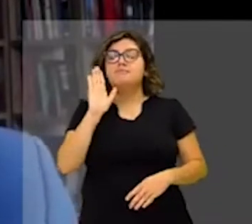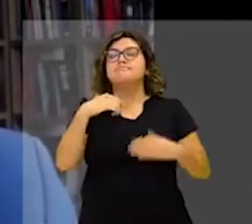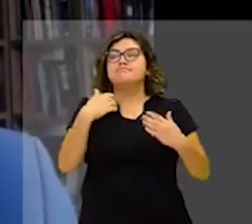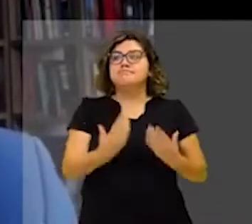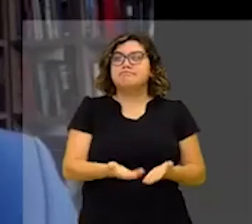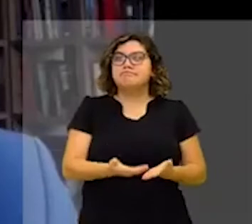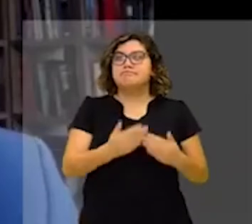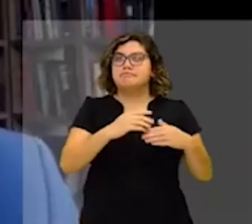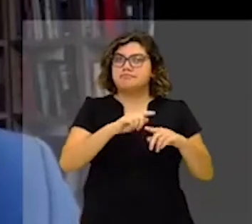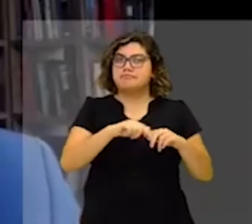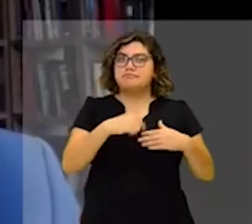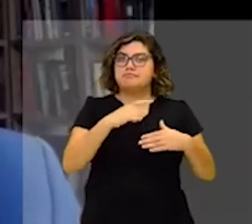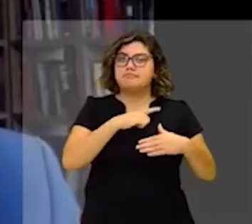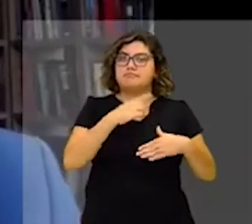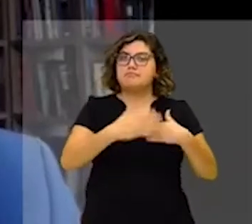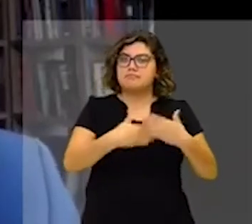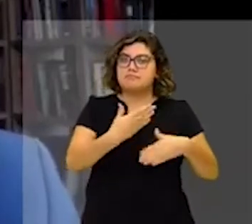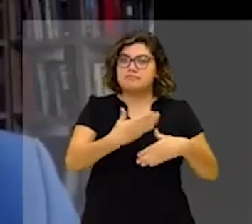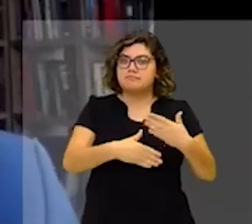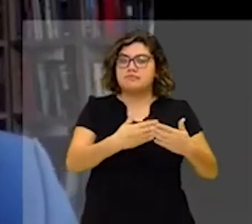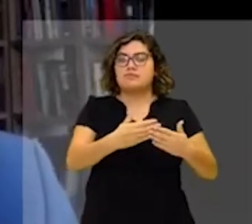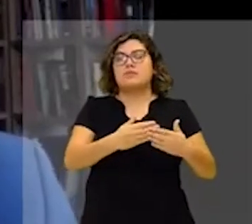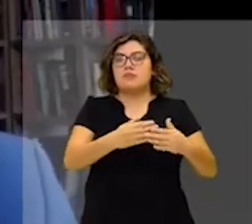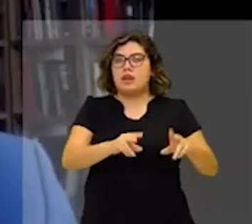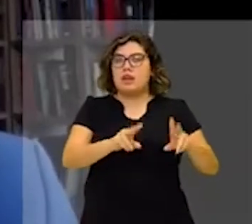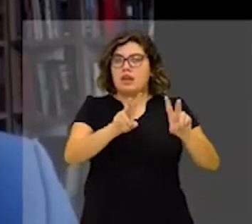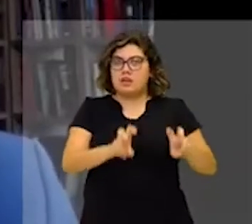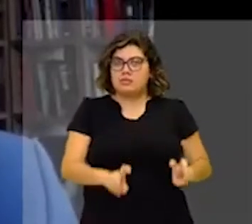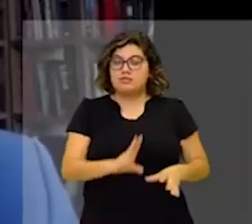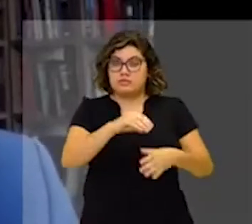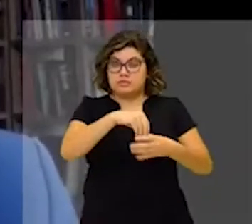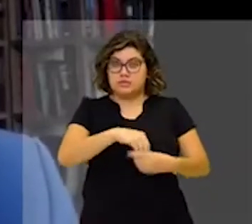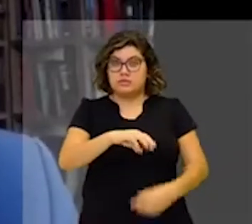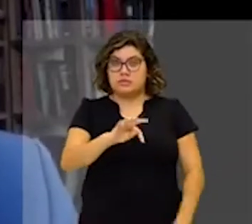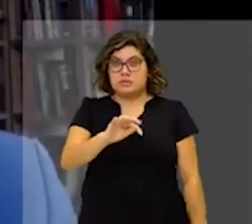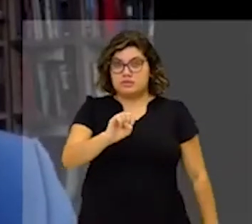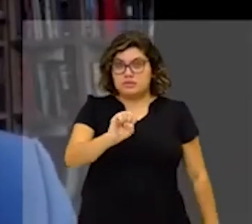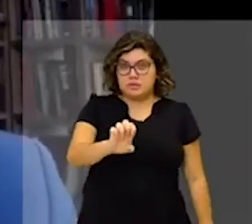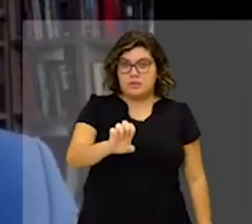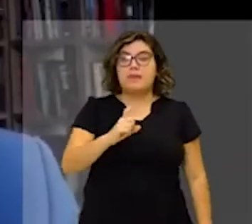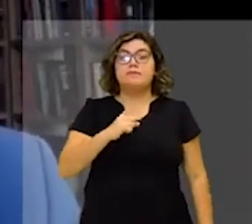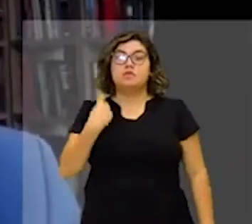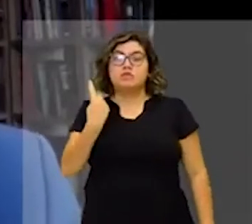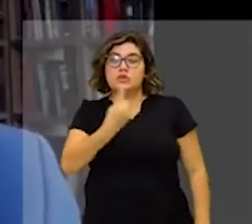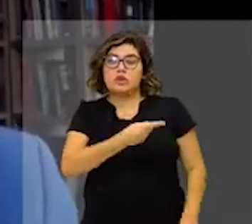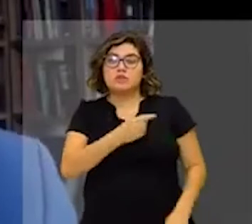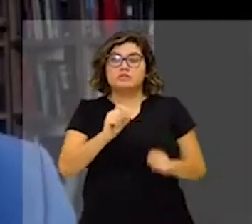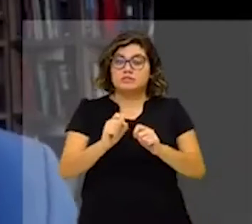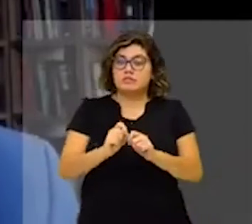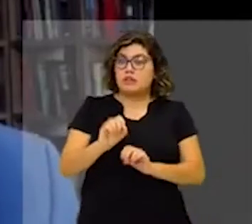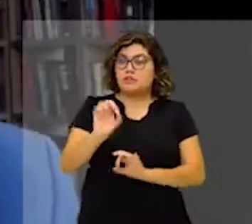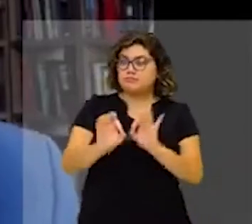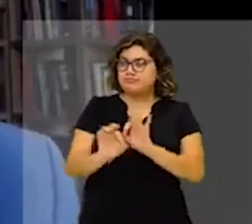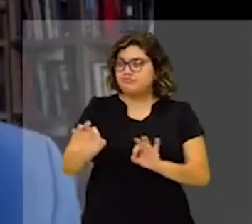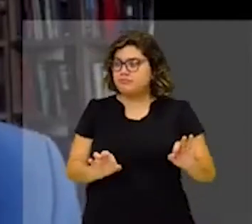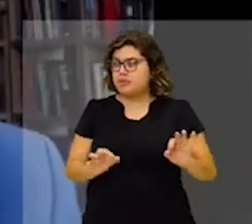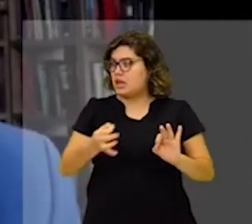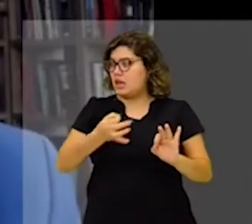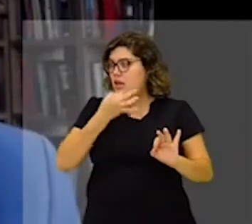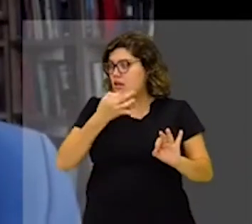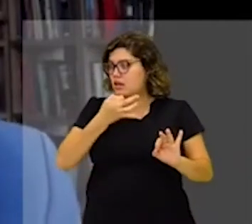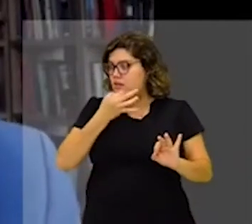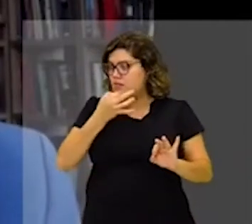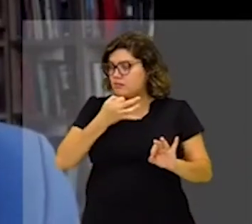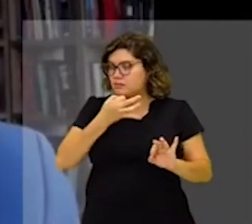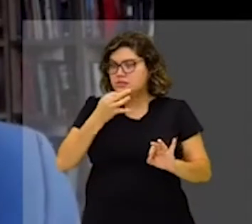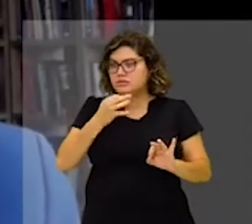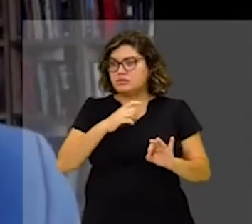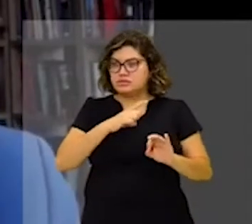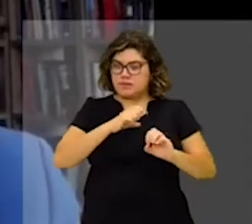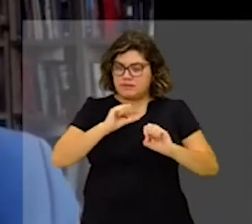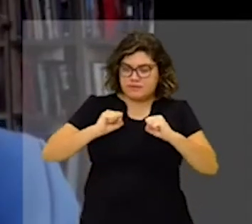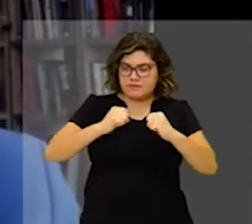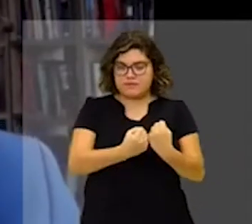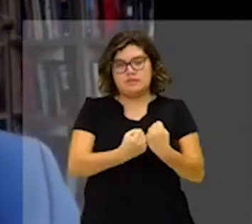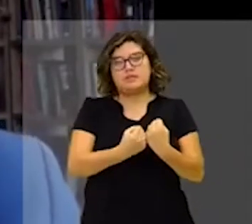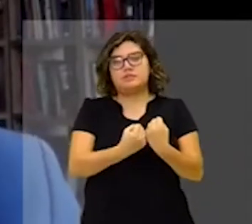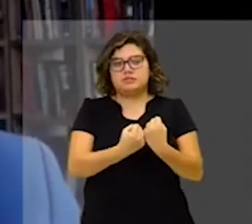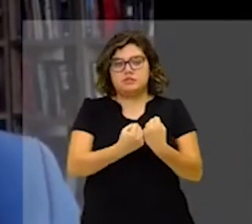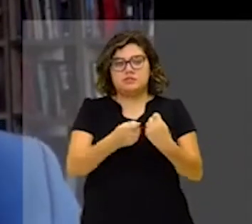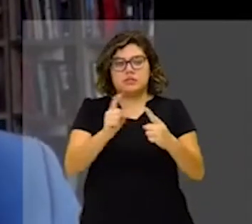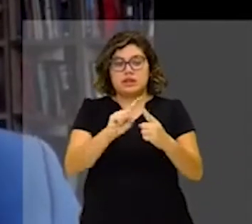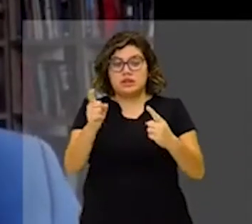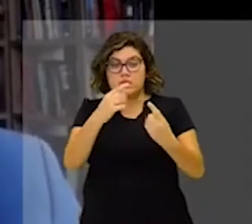desenvolvimento o TSE nós fizemos a pontuação dos argumentos que sustentaram o indeferimento do nome